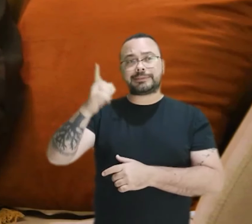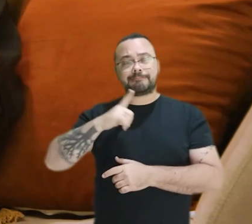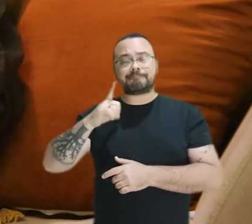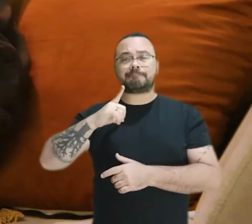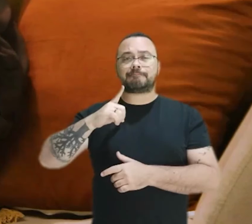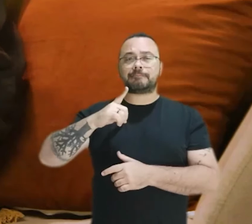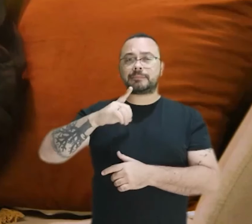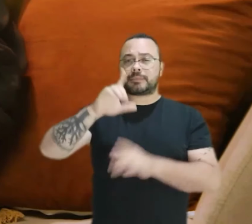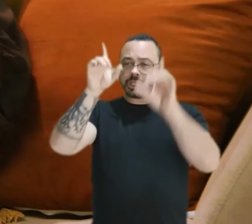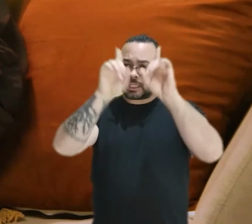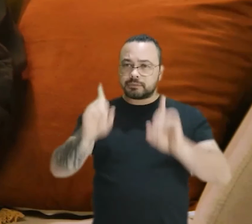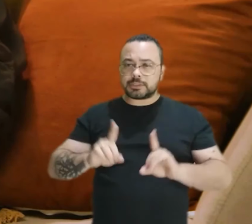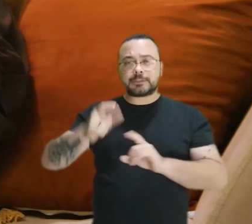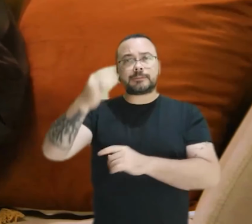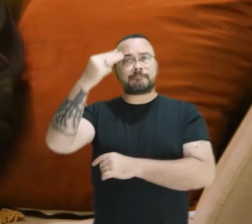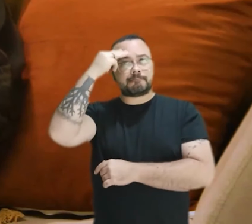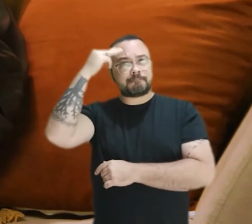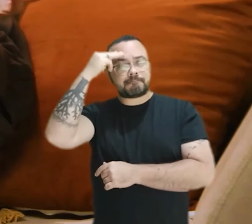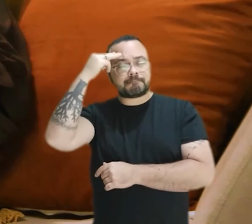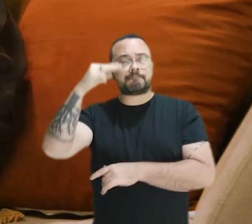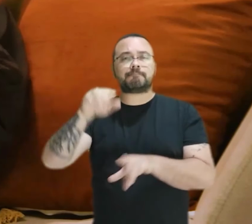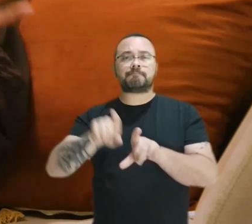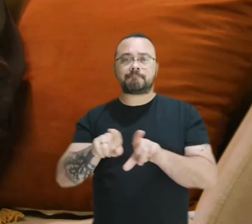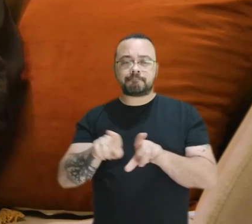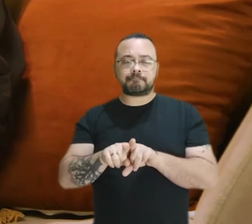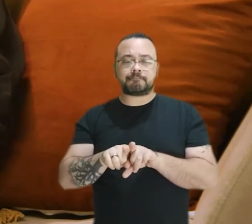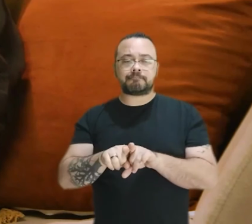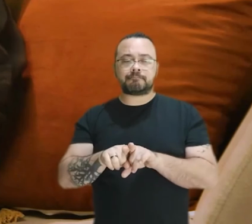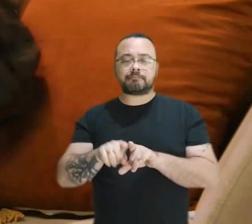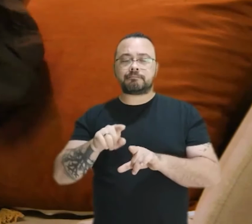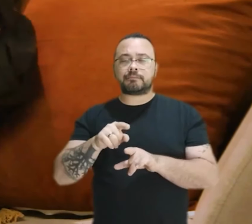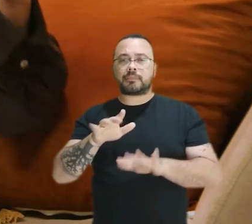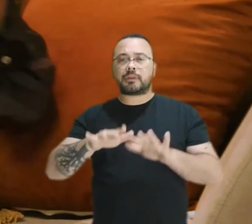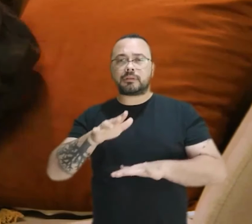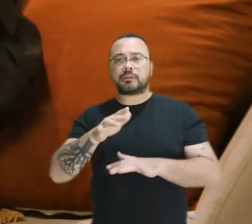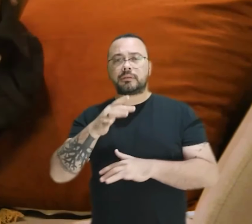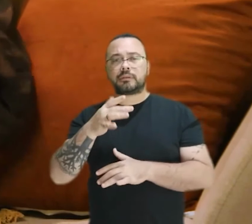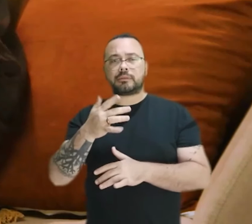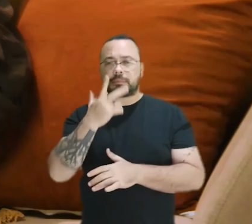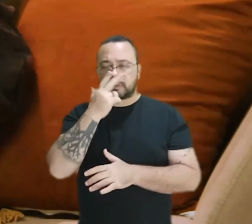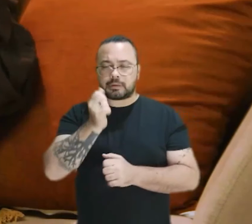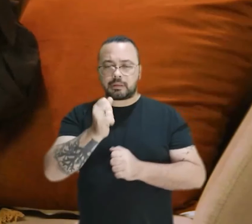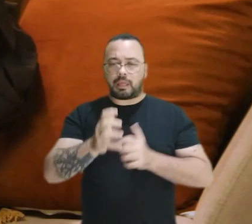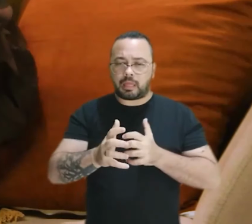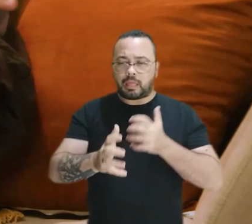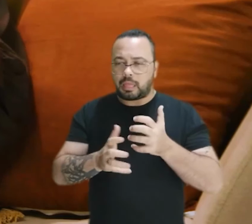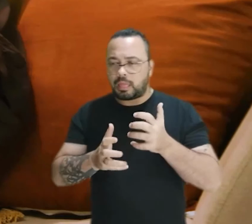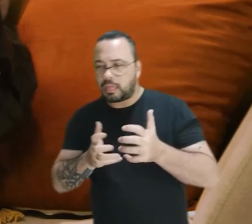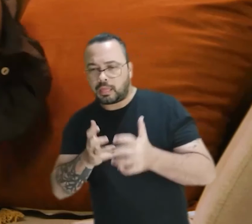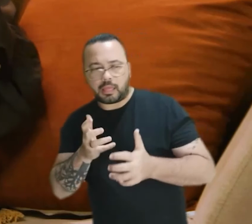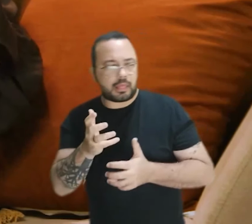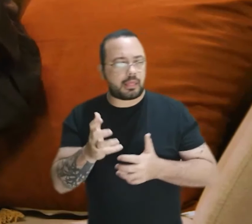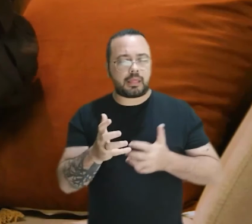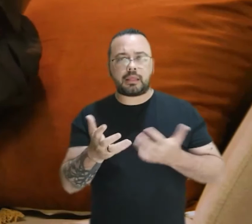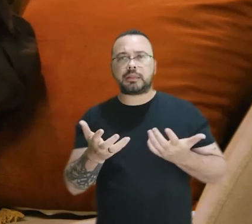Então, nessas... São esses estados um pouco, é... gaguejantes, assim, em que a gente perde a...